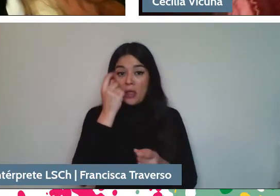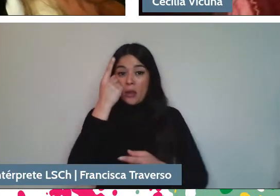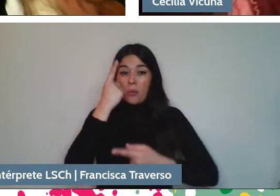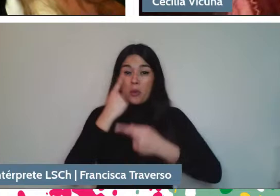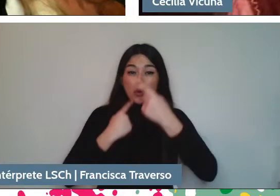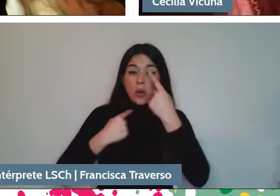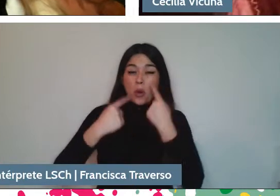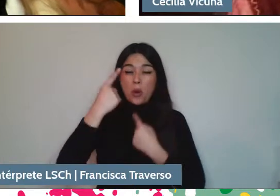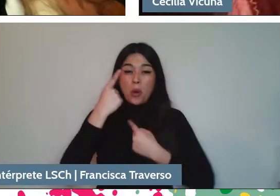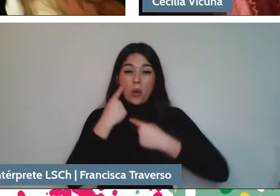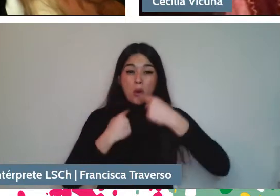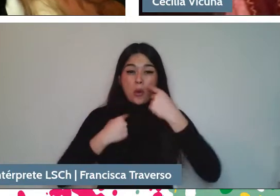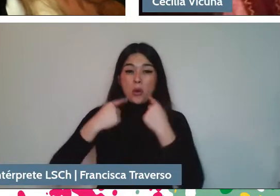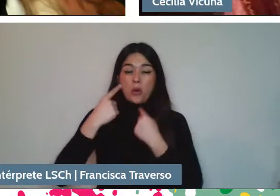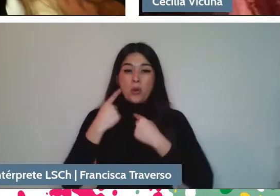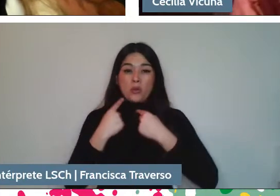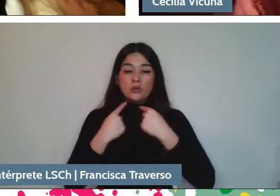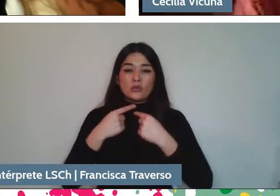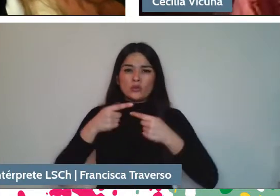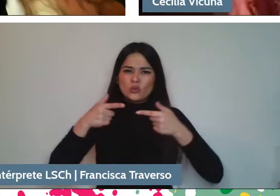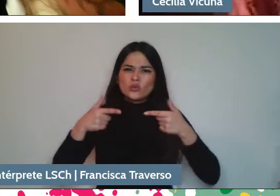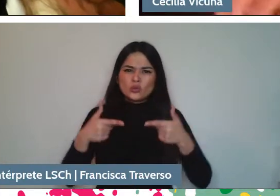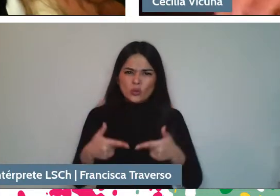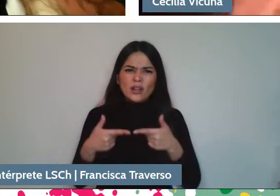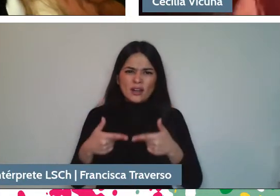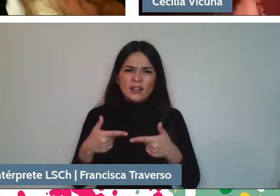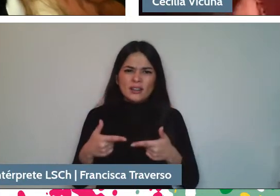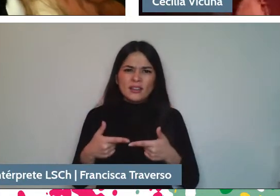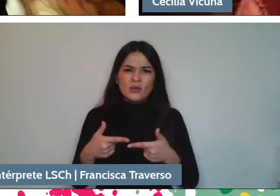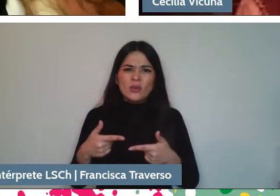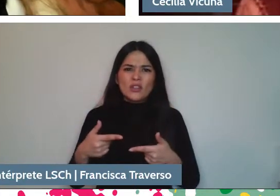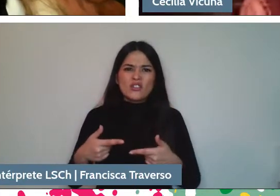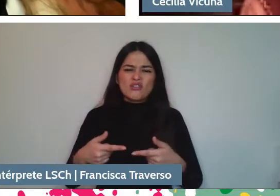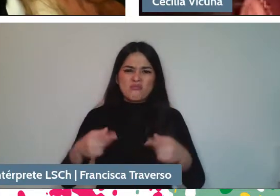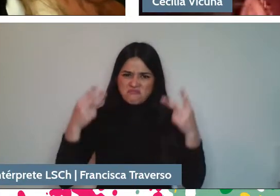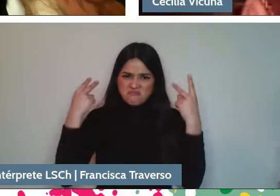y tuve la suerte de que cuando ya me atreví a hacer eso en público.